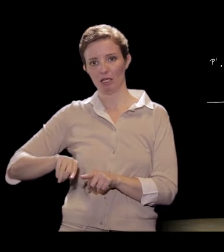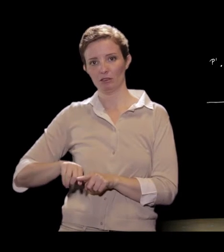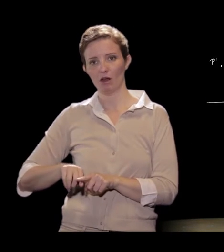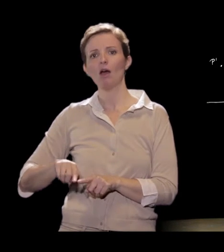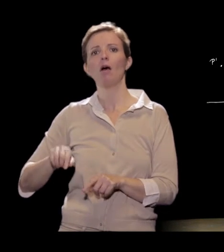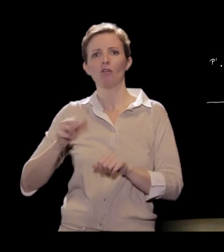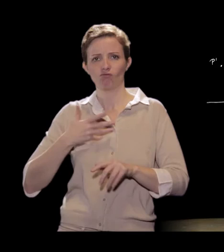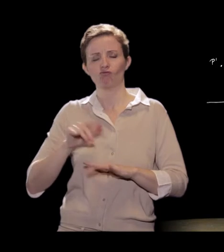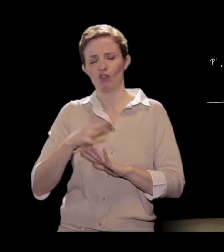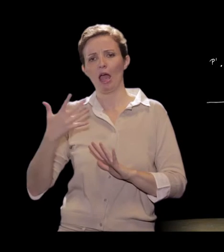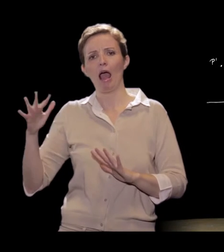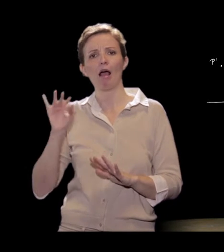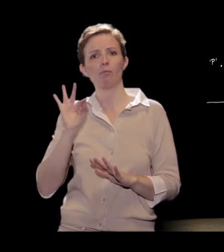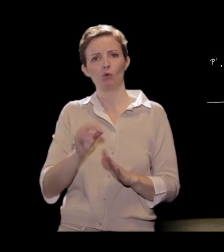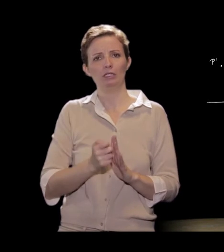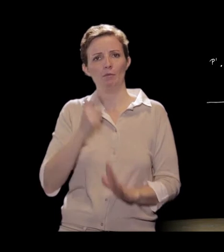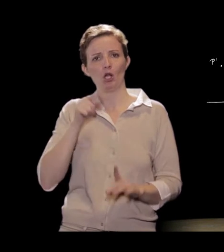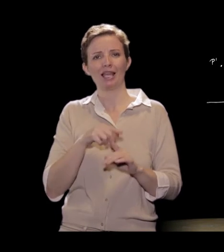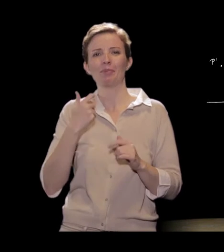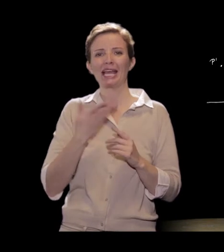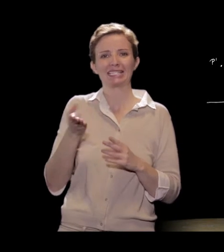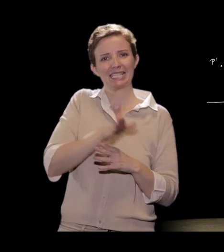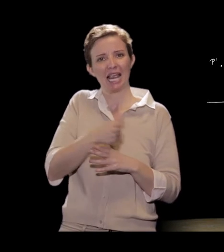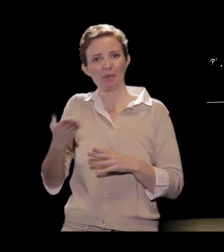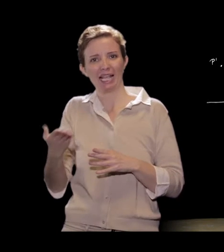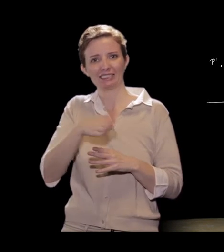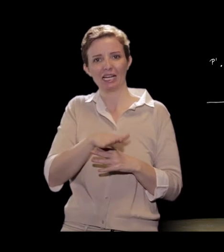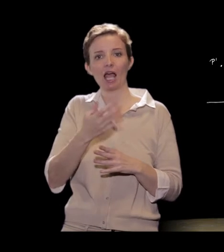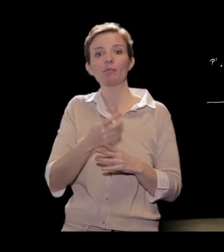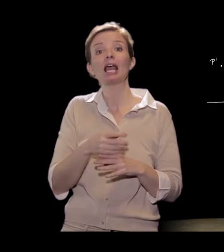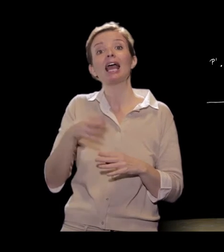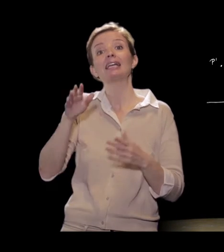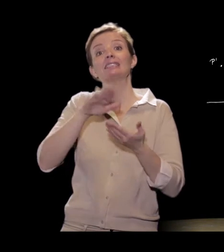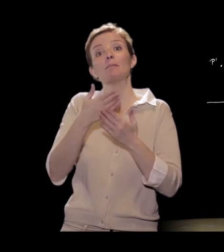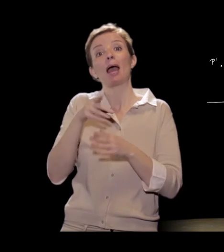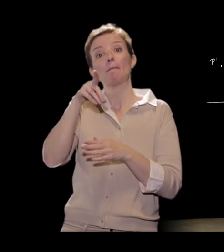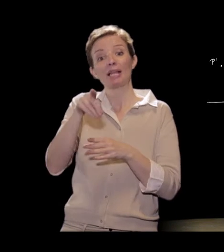Altro punto importante per quanto riguarda la simmetria è il simmetrico di P rispetto all'origine,